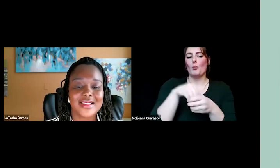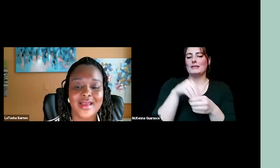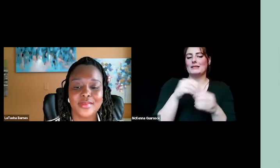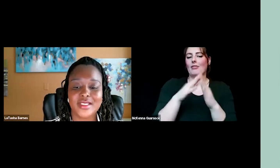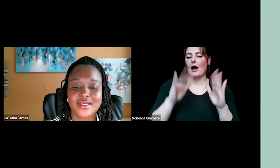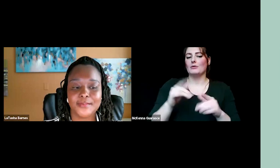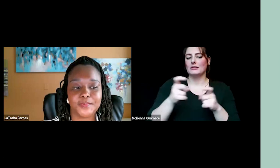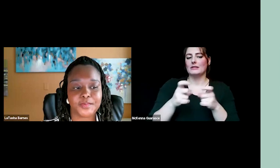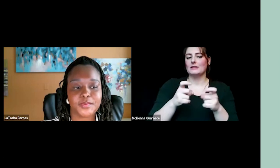Por favor, siguiente diapositiva.